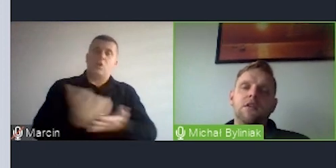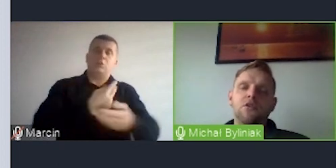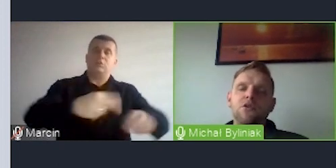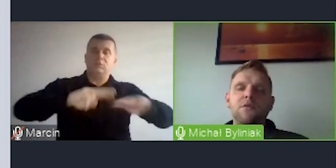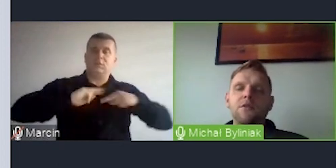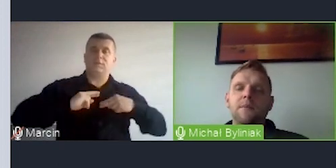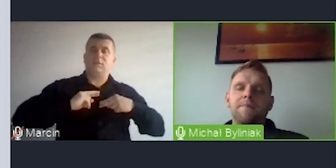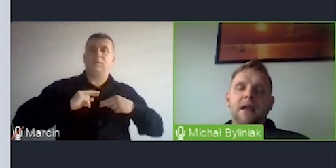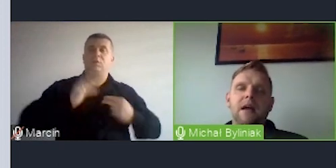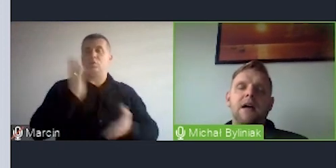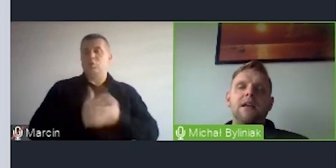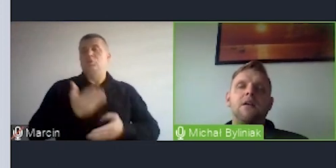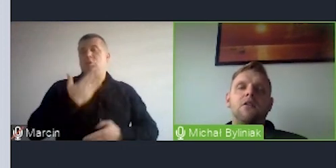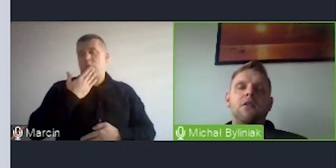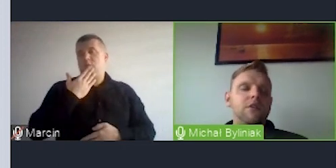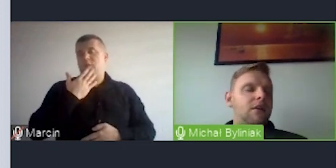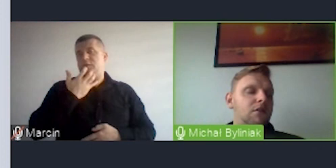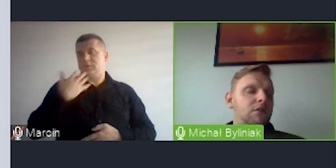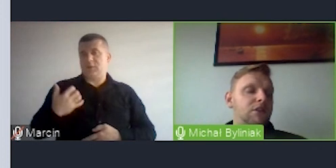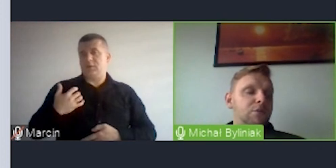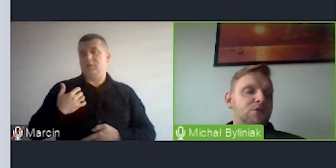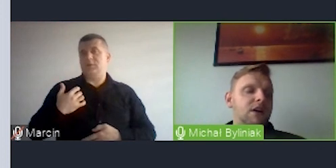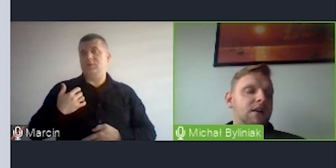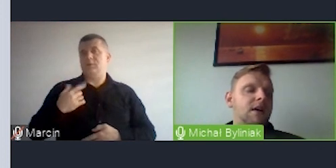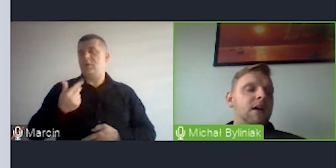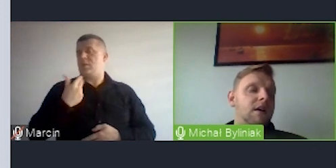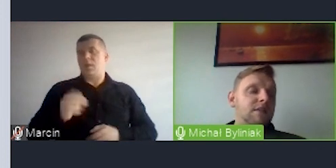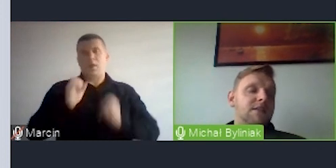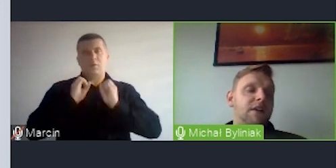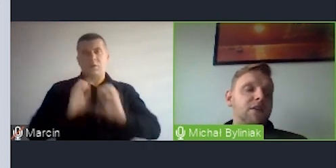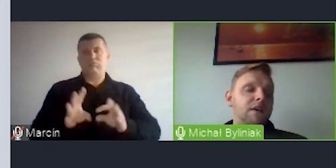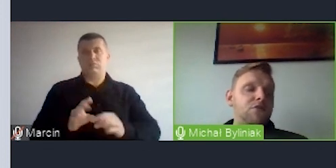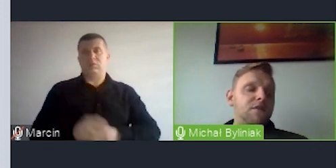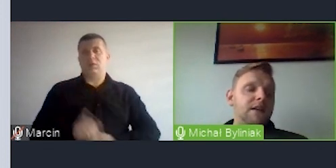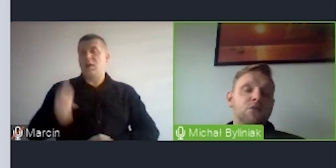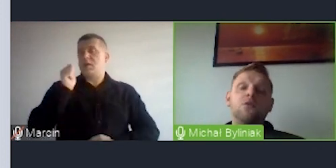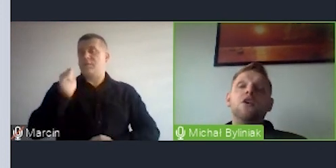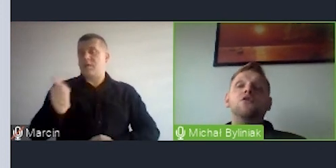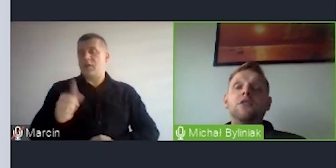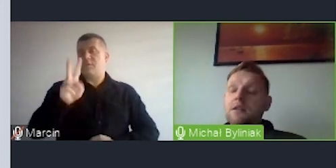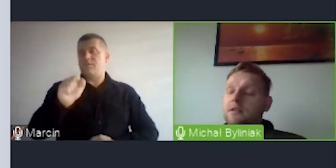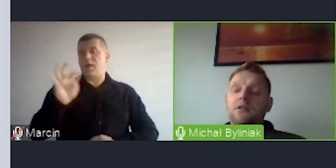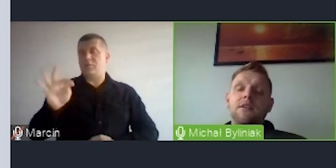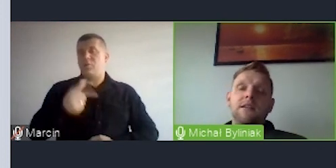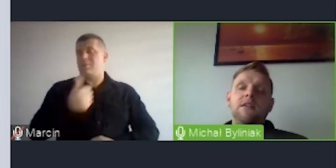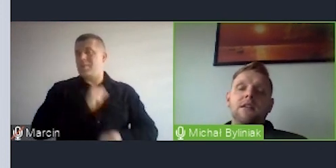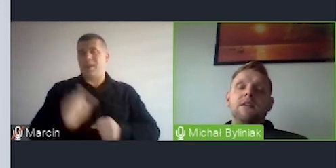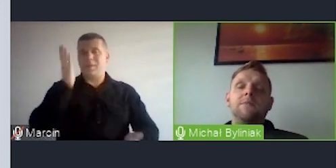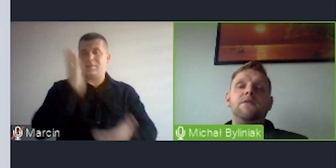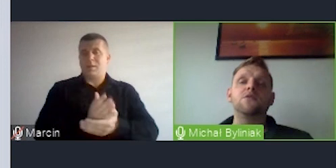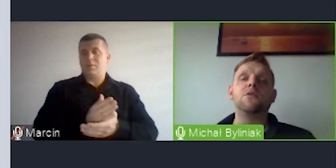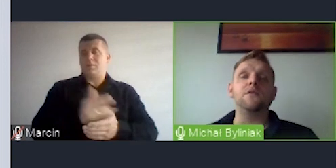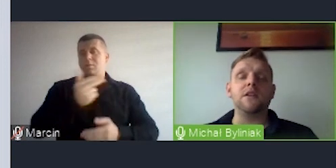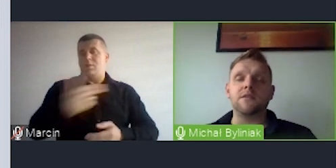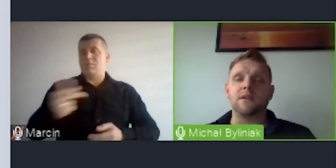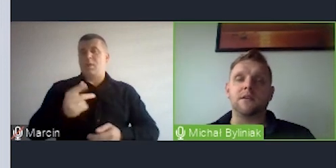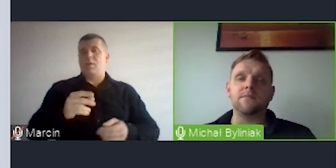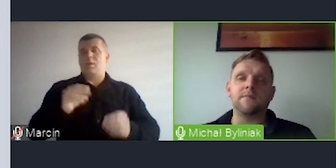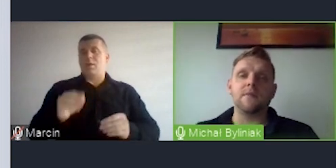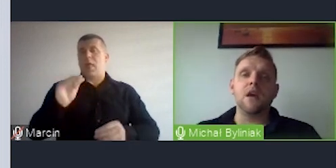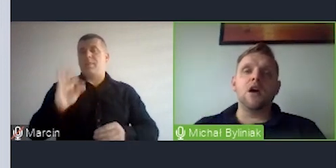To już omówiłem jako niedopuszczalne, więc kwalifikowalność VAT to nie jest tylko zagadnienie na temacie wniosku o dofinansowanie.